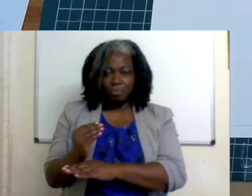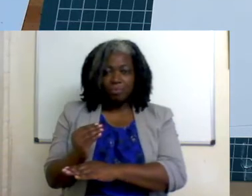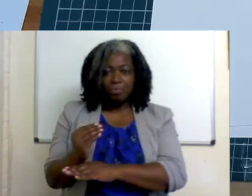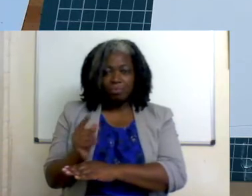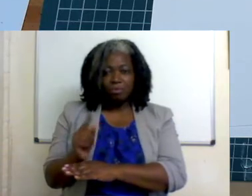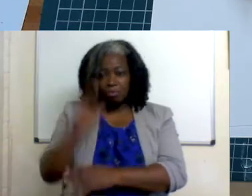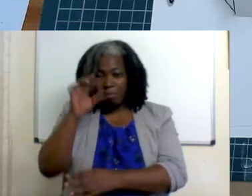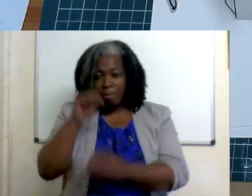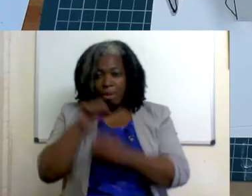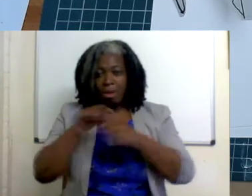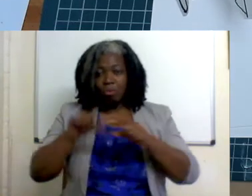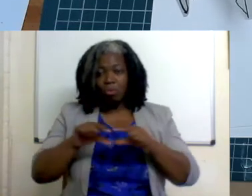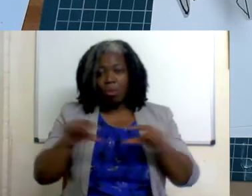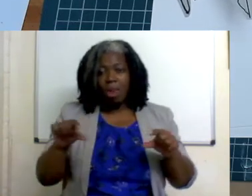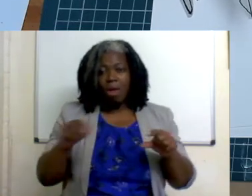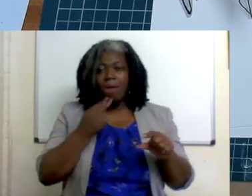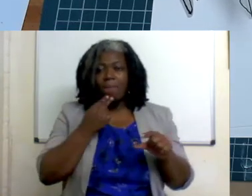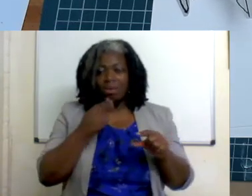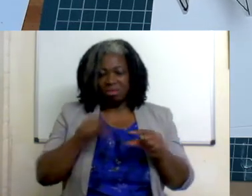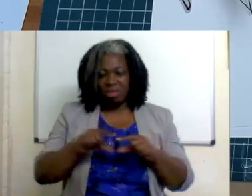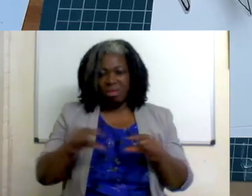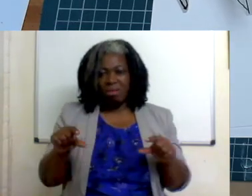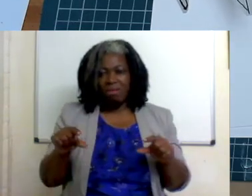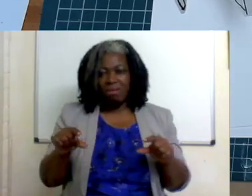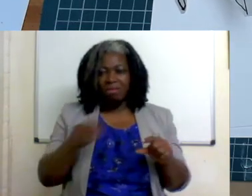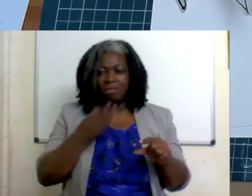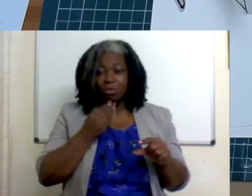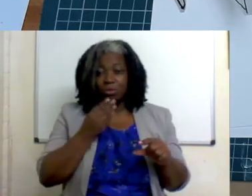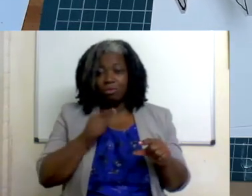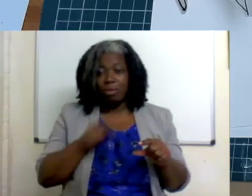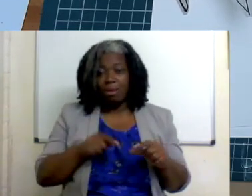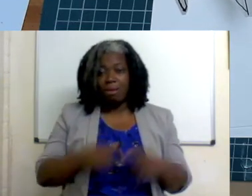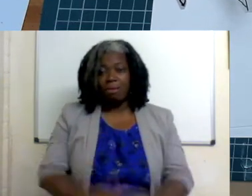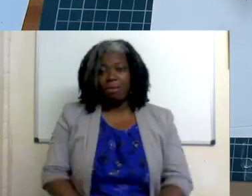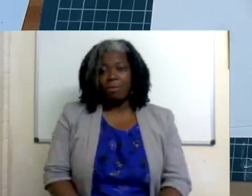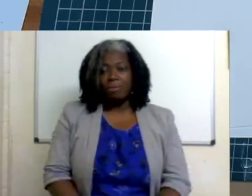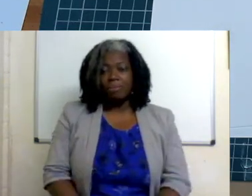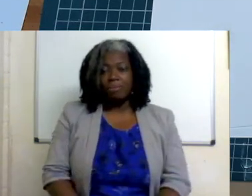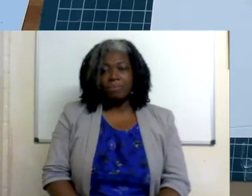prichazi na radu nase pravitko. Pekne kovove pravitko se pro toto velmi hodi.